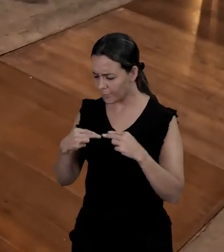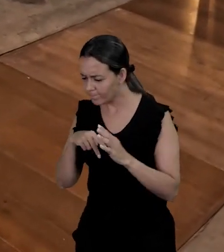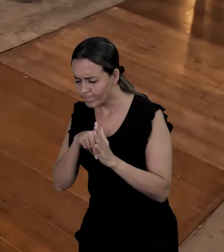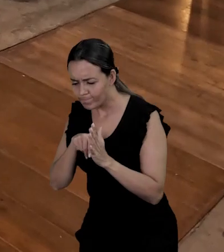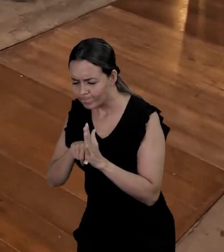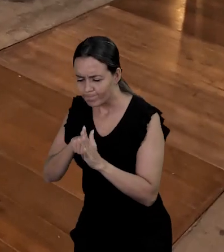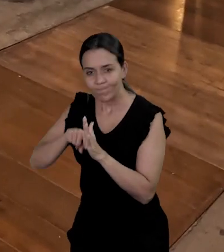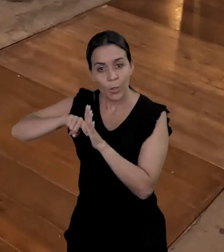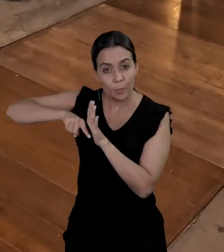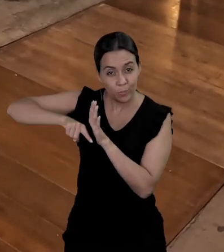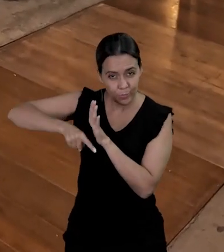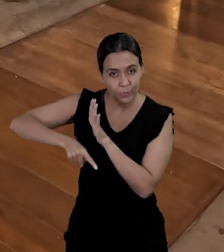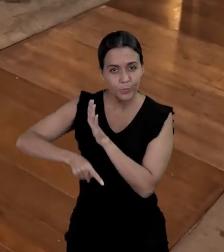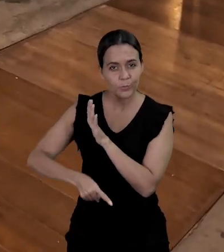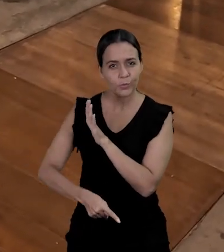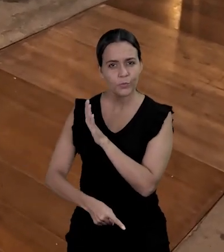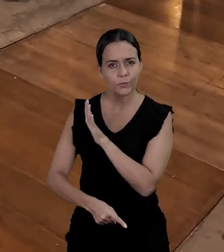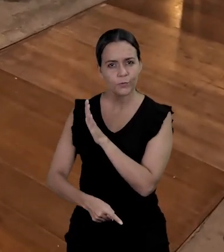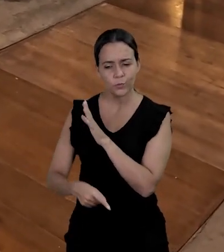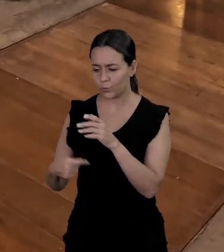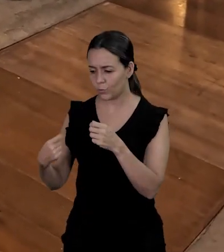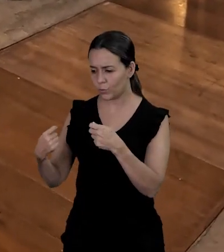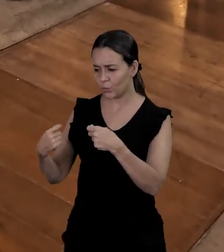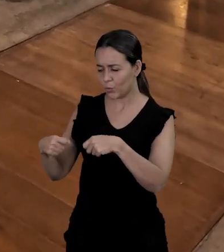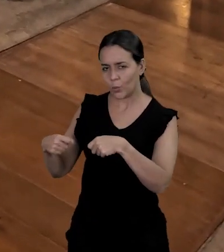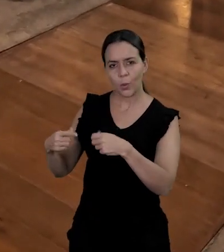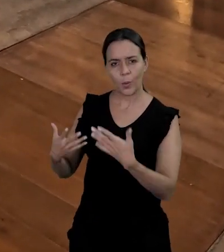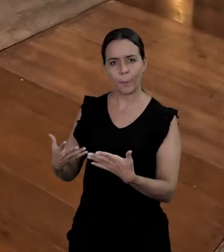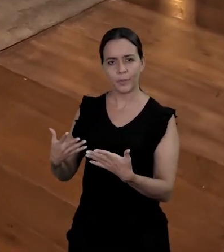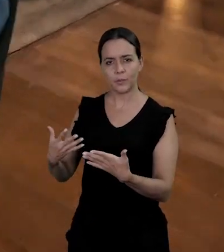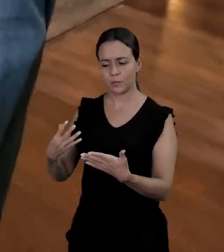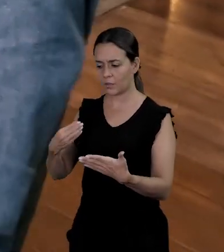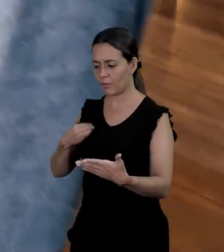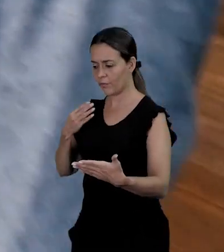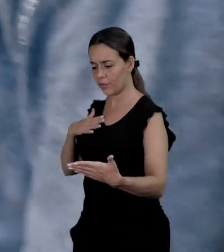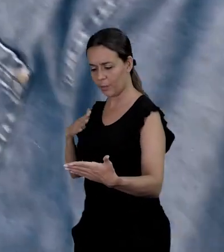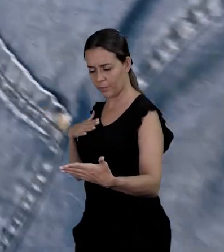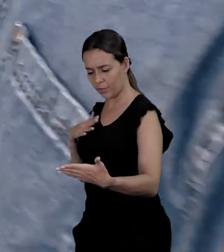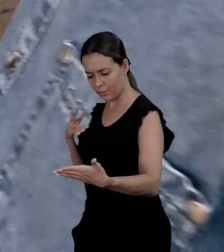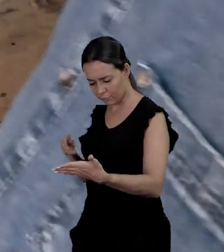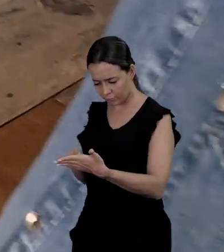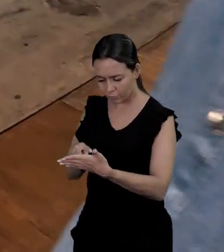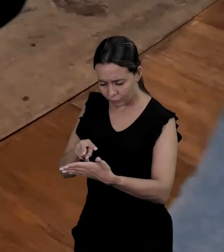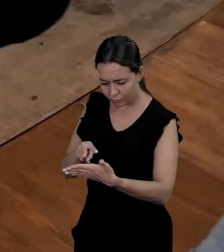Sim. E se essa implicação não tem um impacto profundo numa parcela da vida dele,